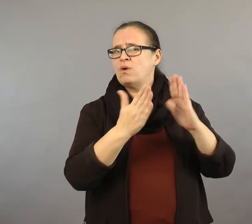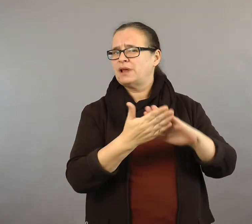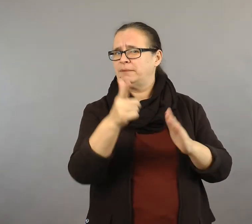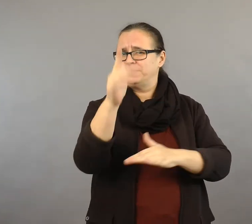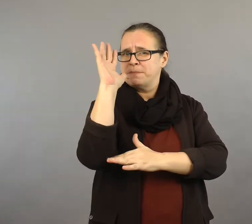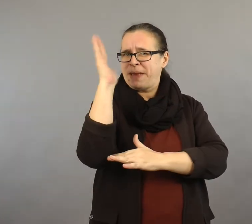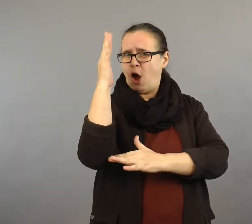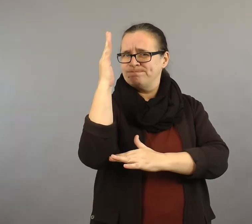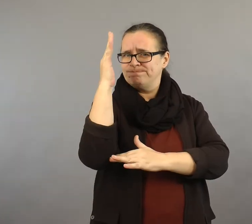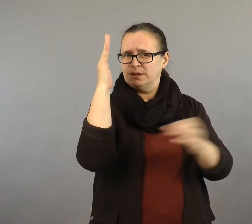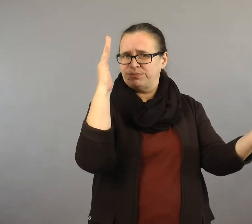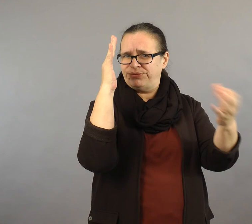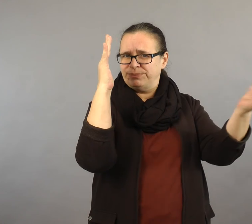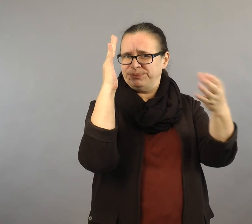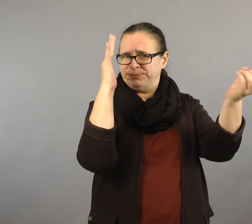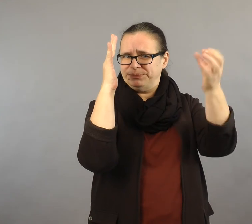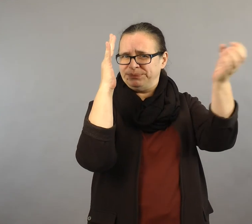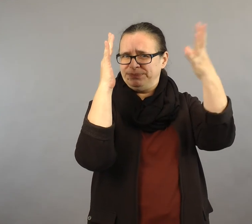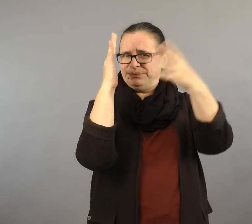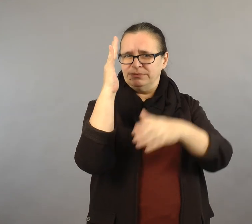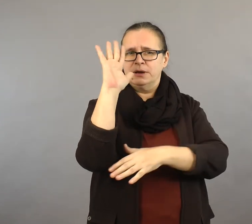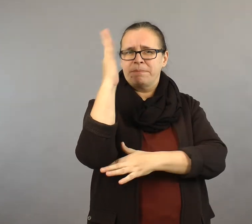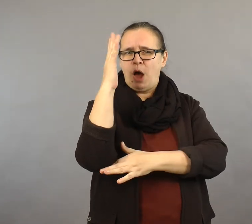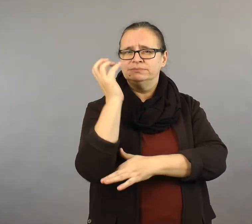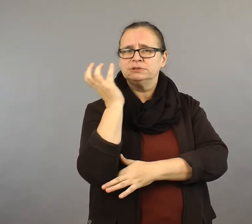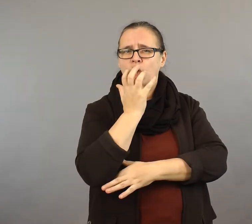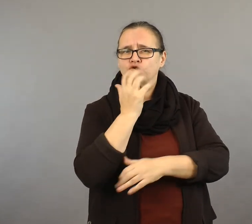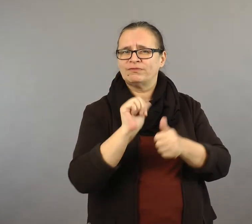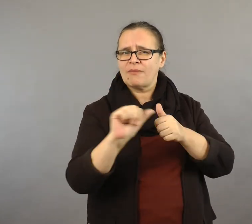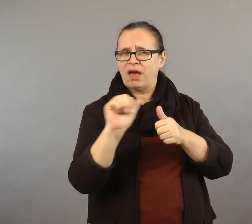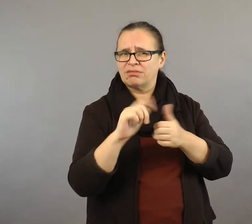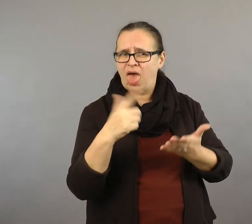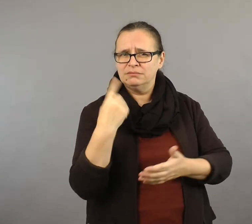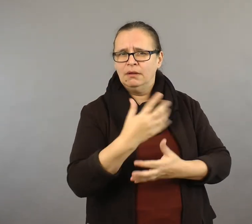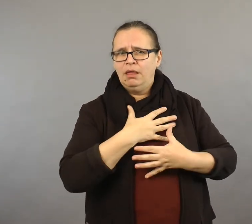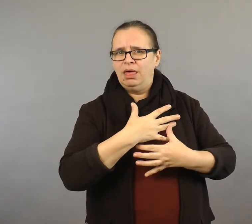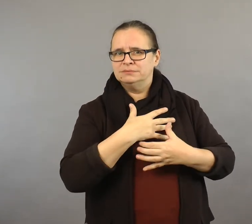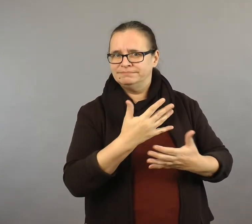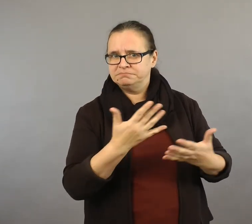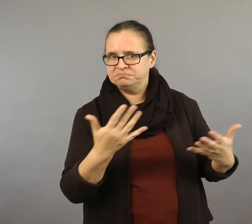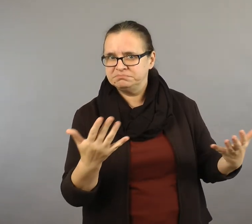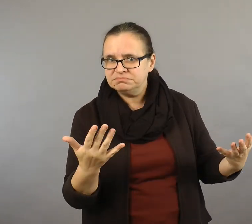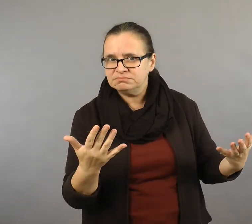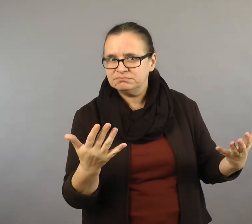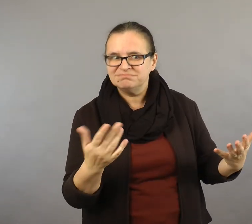Oder viele Wälder sind bedroht Gibt es noch genug Luft zum Atmen?